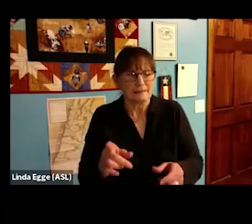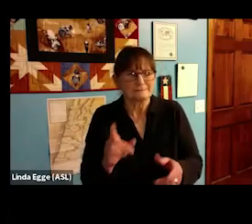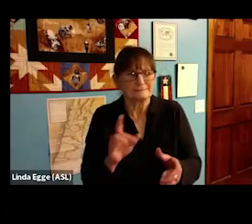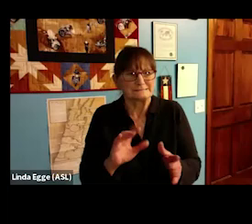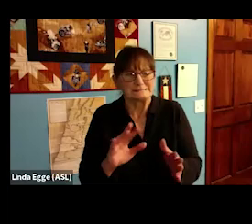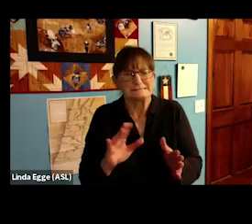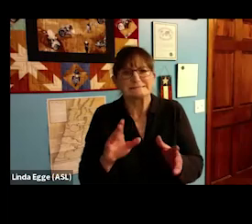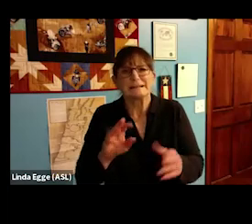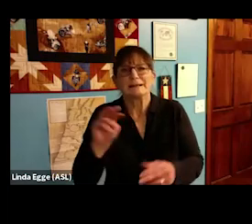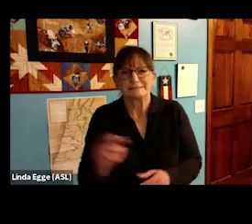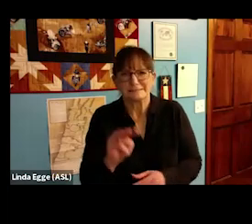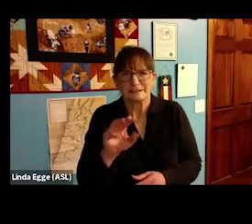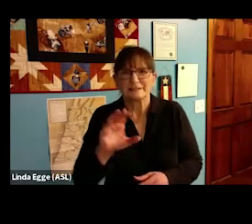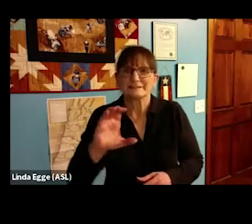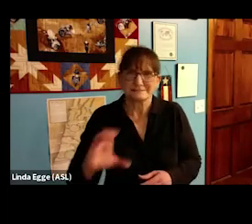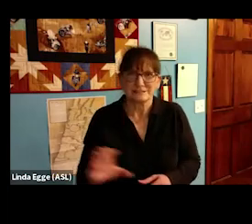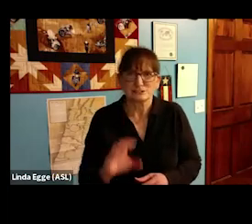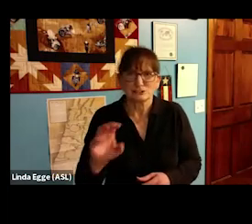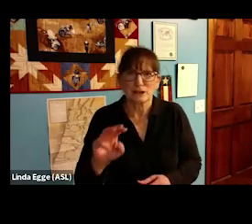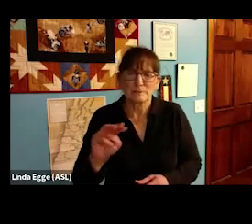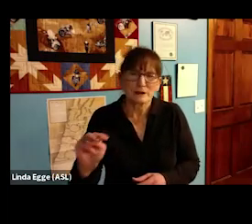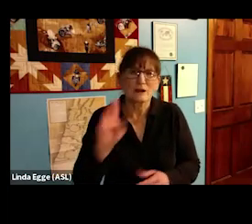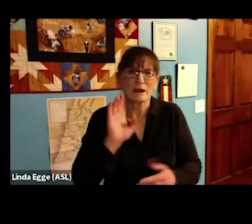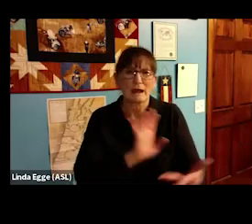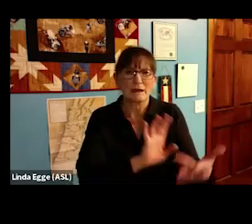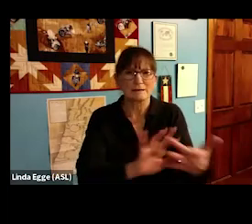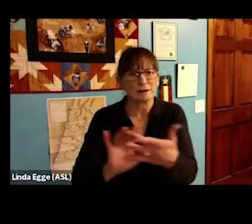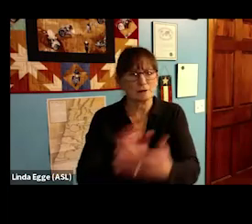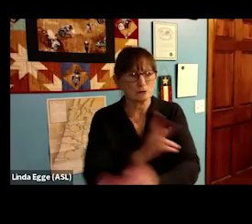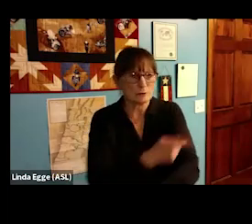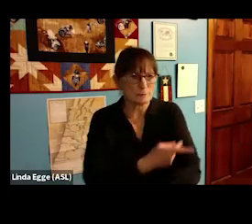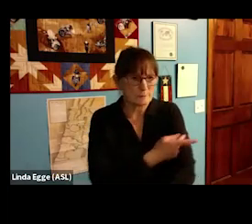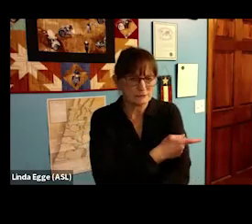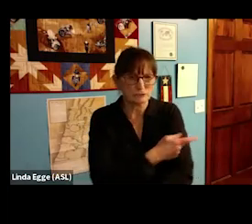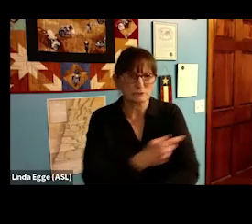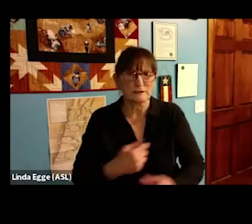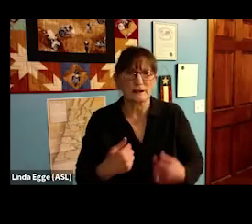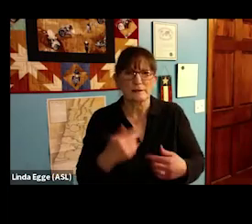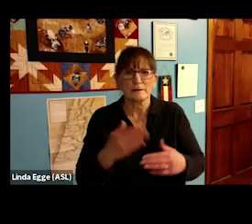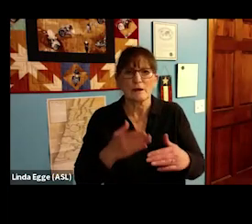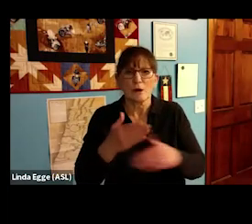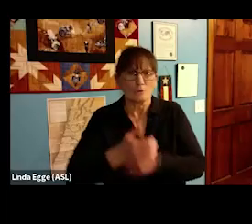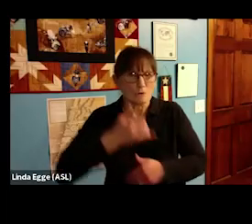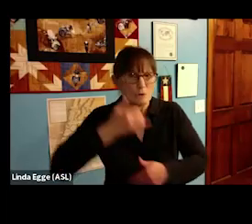[Pam] Sí, estamos ahí, registrarse como representante, siguiendo lo que Kristin comenzó a discutir.